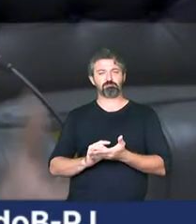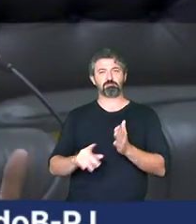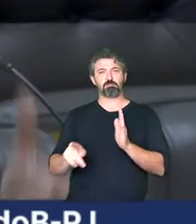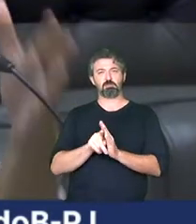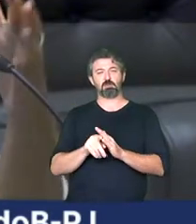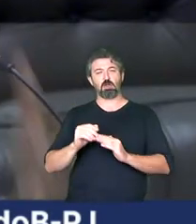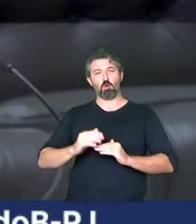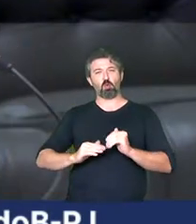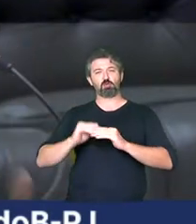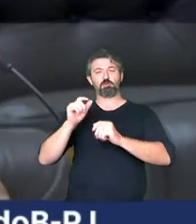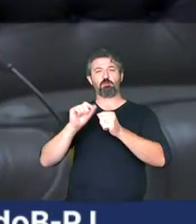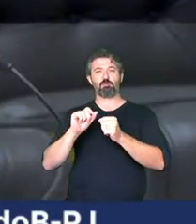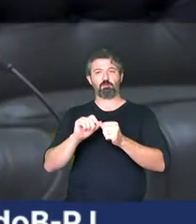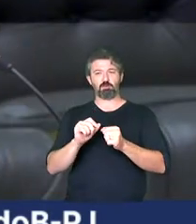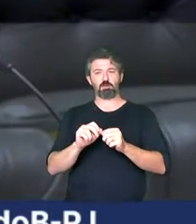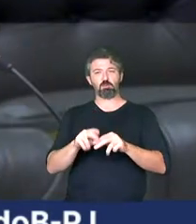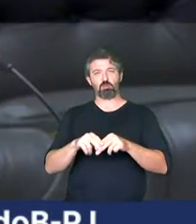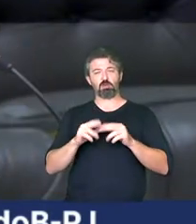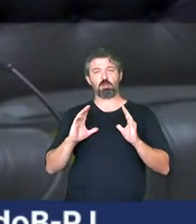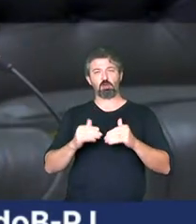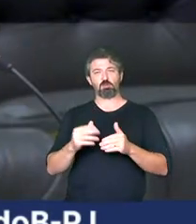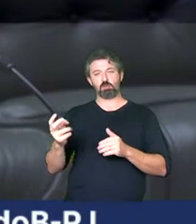COM A LISURA, COM A ÉTICA E COM A... DESSA CONSTRUÇÃO QUE FOI FEITA A PARTIR DA COMISSÃO DE CULTURA COM TODOS